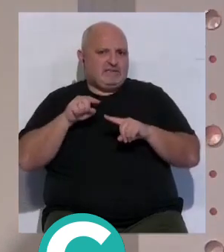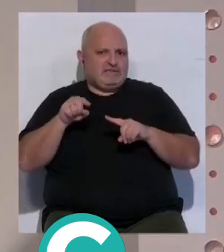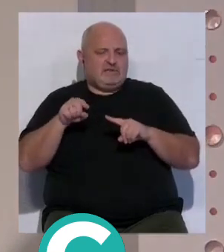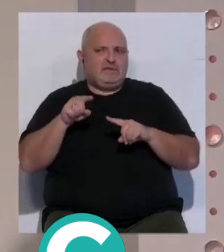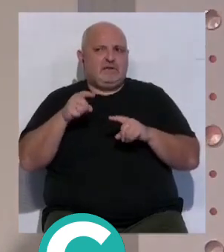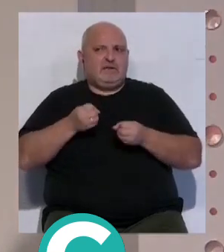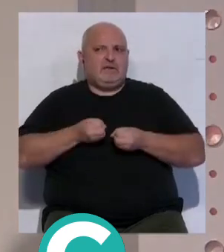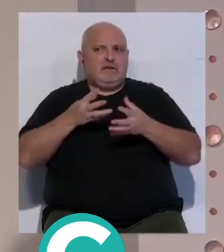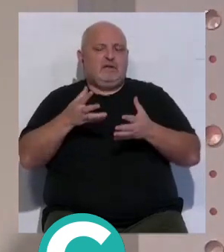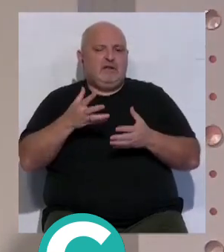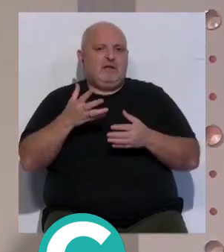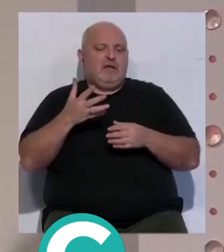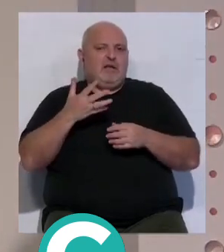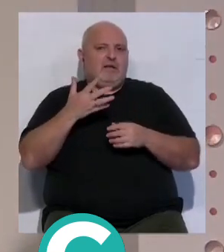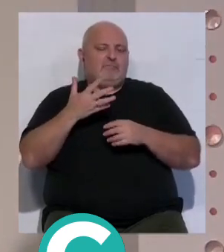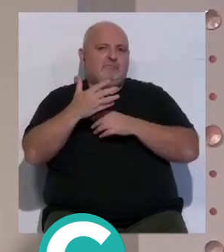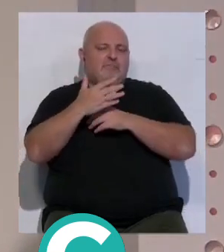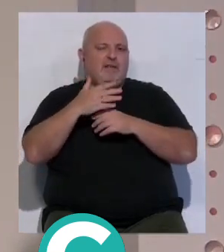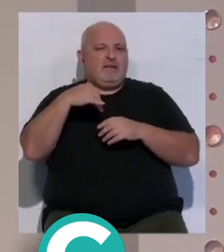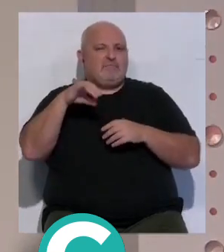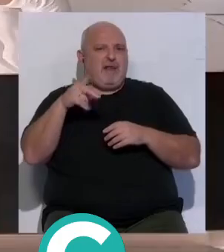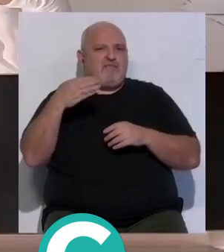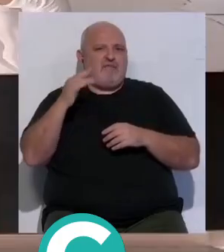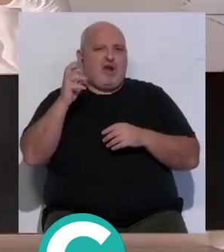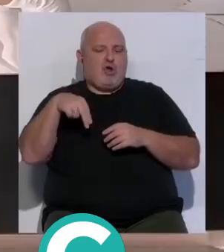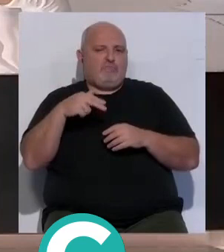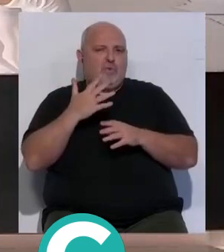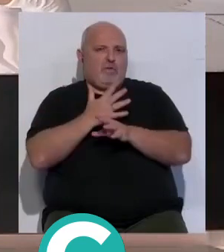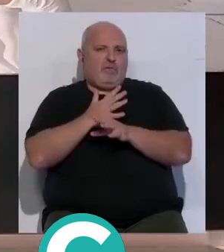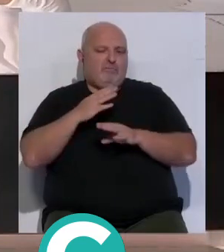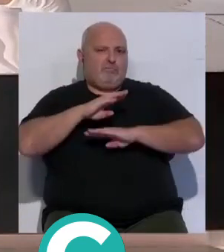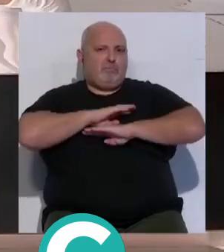mandarles Aquí también un fuerte abrazo a Ismael Falcón que fue jugador también y portero del Cádiz